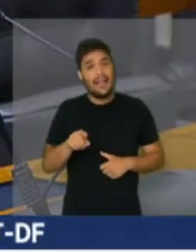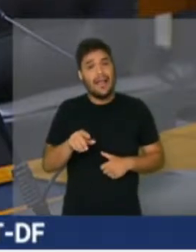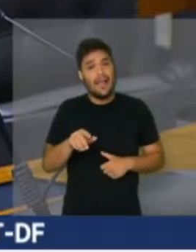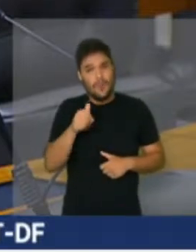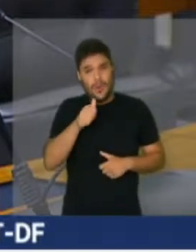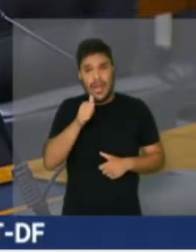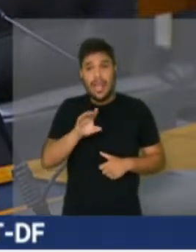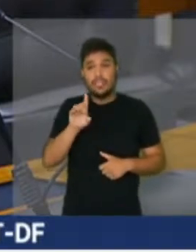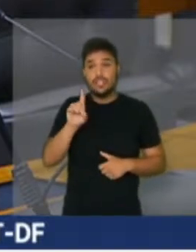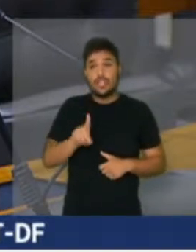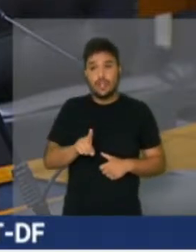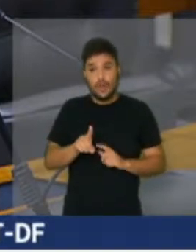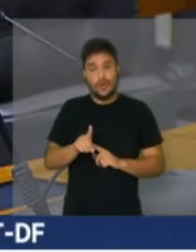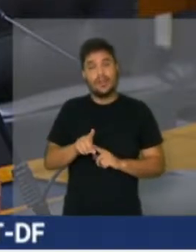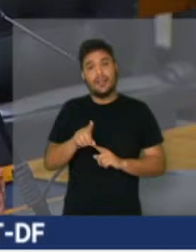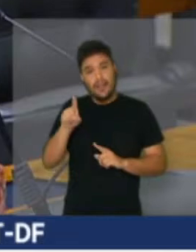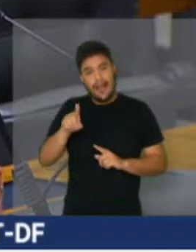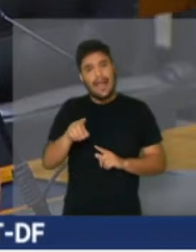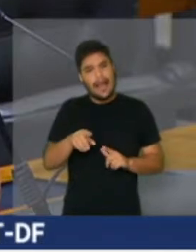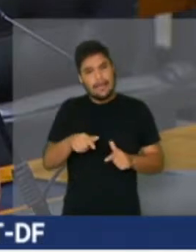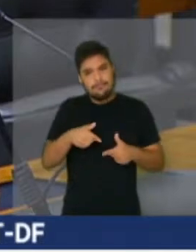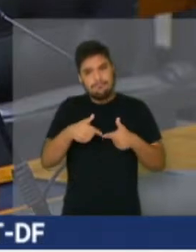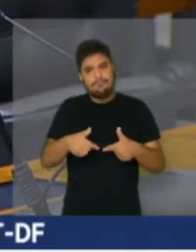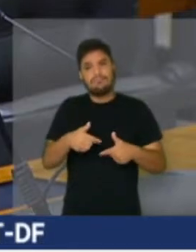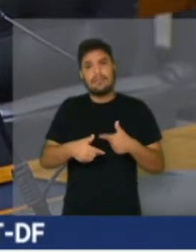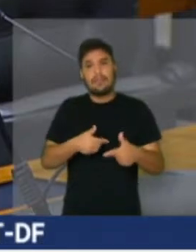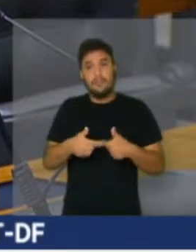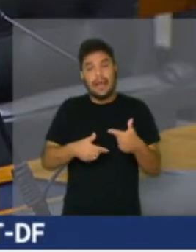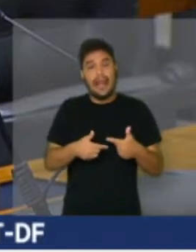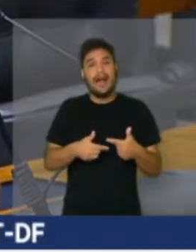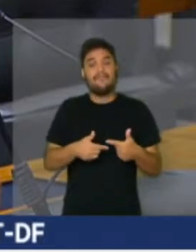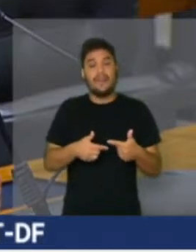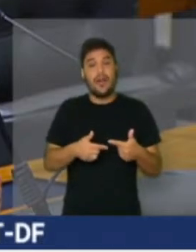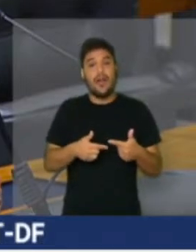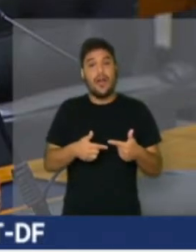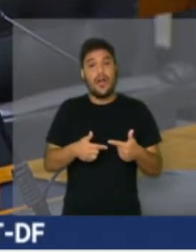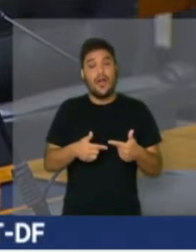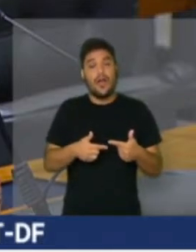ENFRENTAMENTO A TODAS AS DESIGUALDADES RACIAIS E ÀS DESIGUALDADES DE DIREITOS.